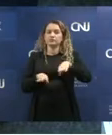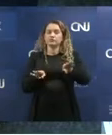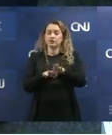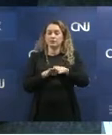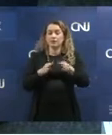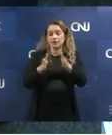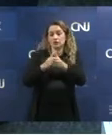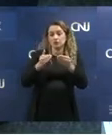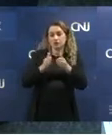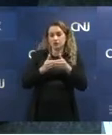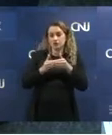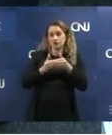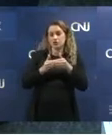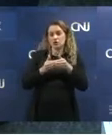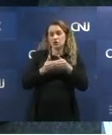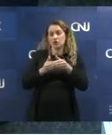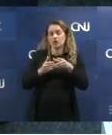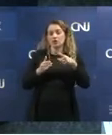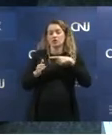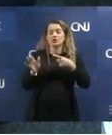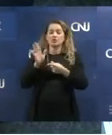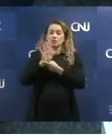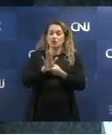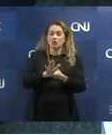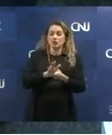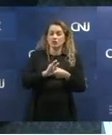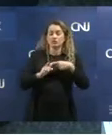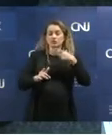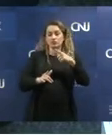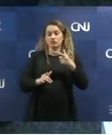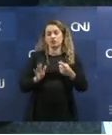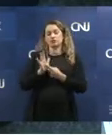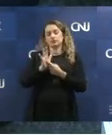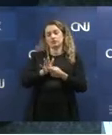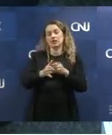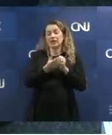com a consequente, não está sendo pago em favor desfavor da magistrada.